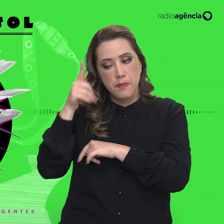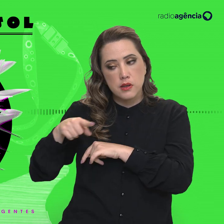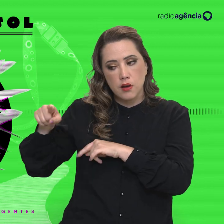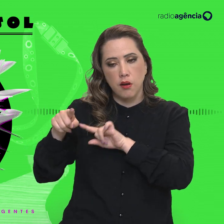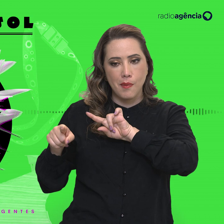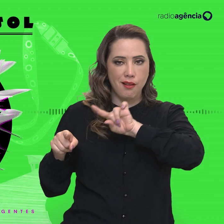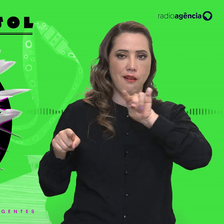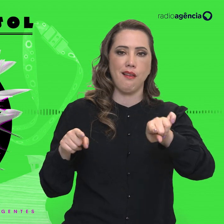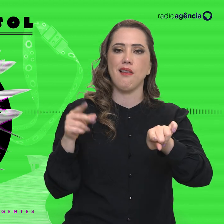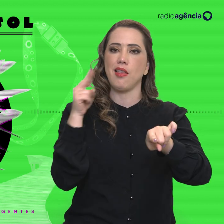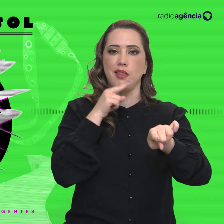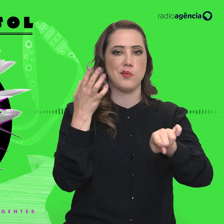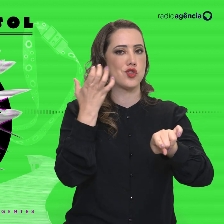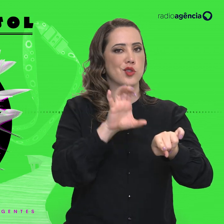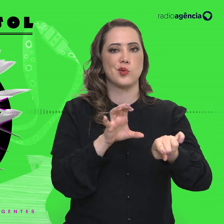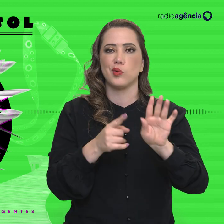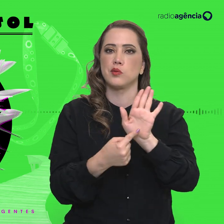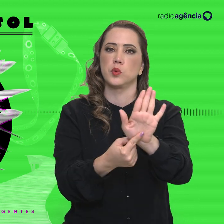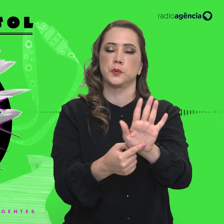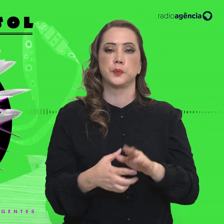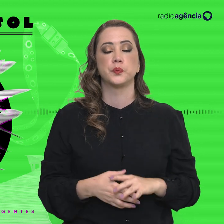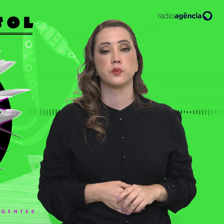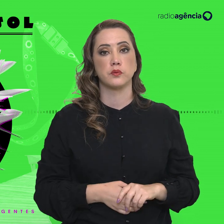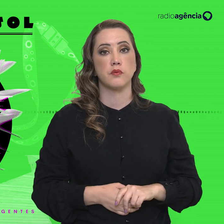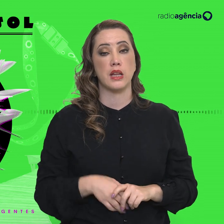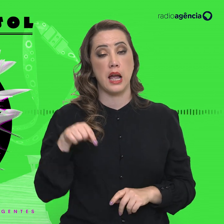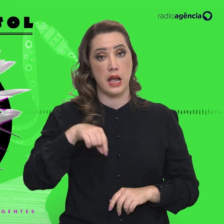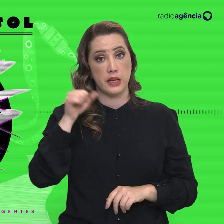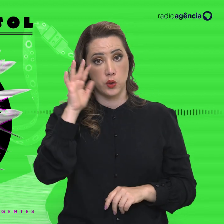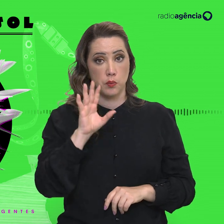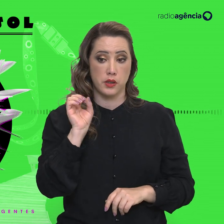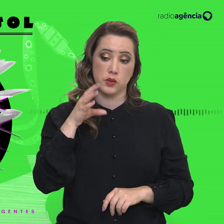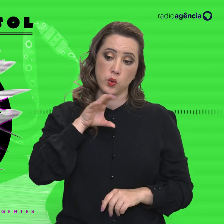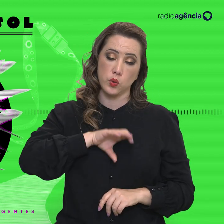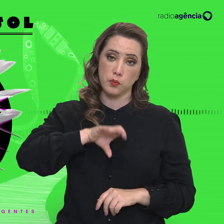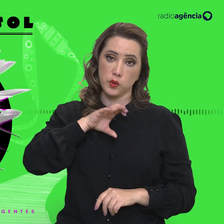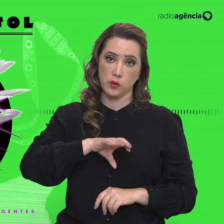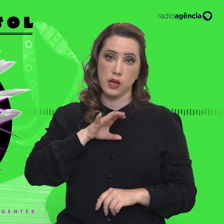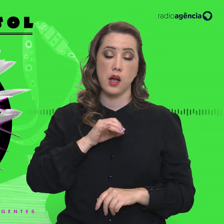se a prova for escrita, a dislexia pode até atrapalhar a Maria Eugênia.